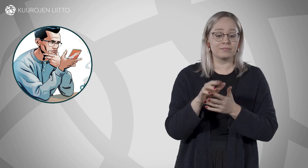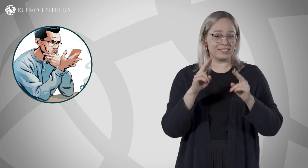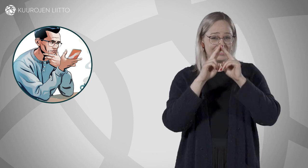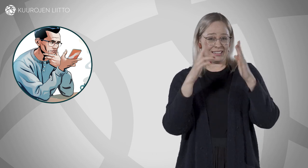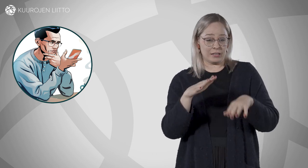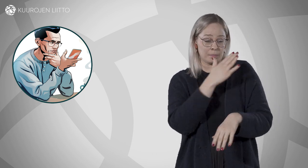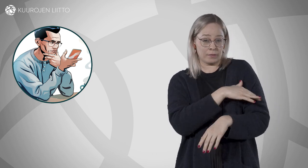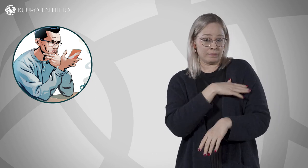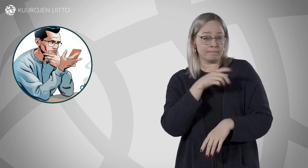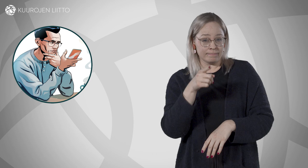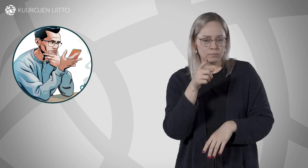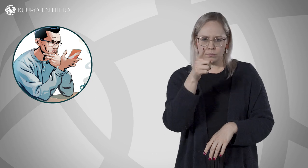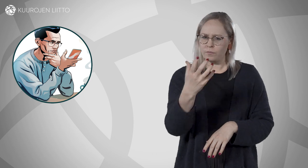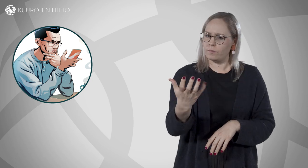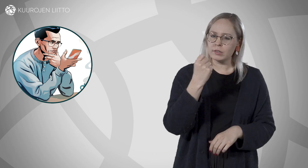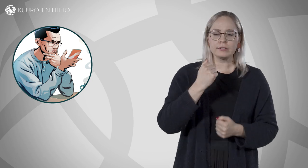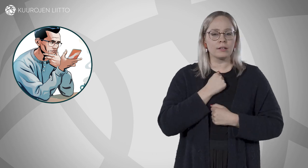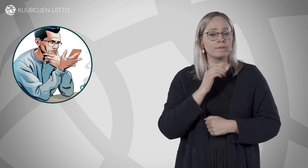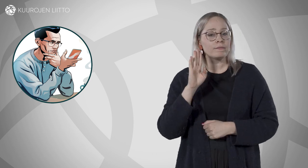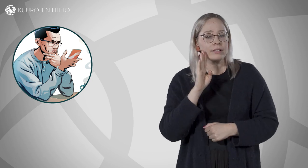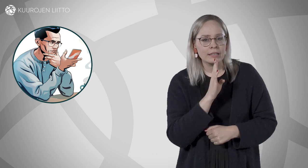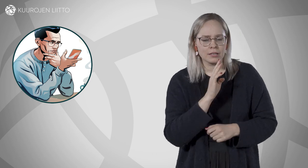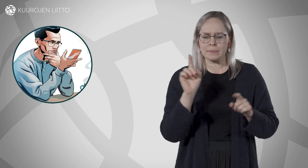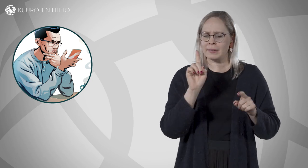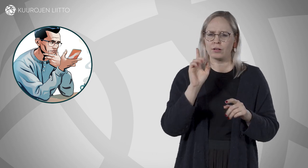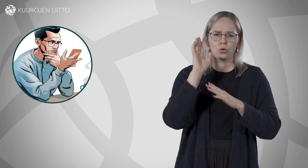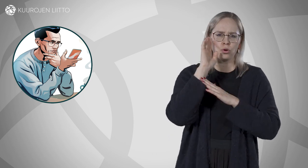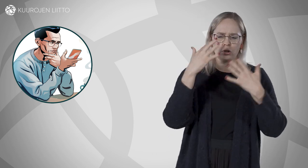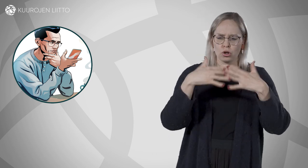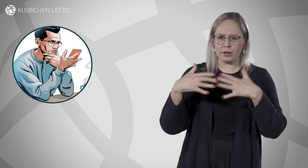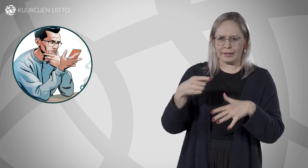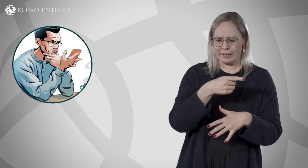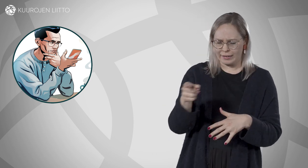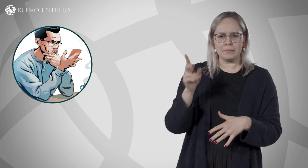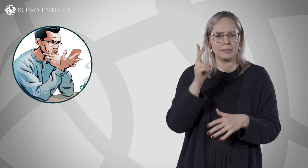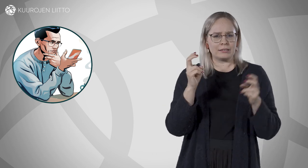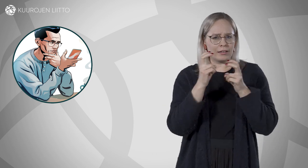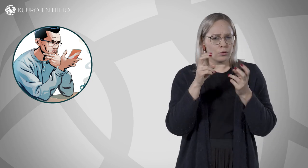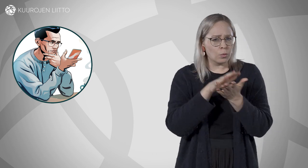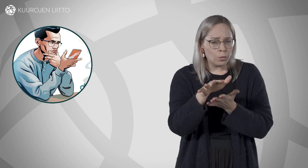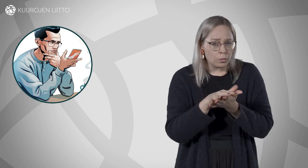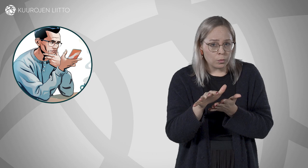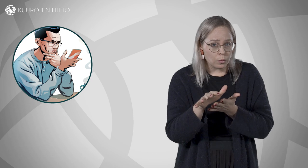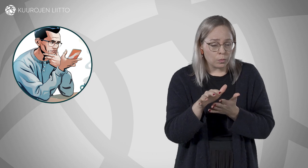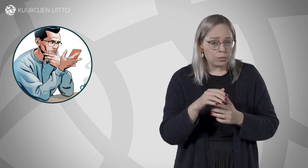Saat sieltä myös vinkkejä siitä, mitkä kodin sähkölaitteista kuluttavat eniten.